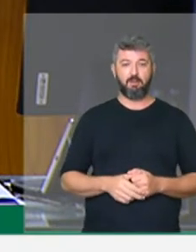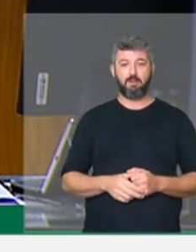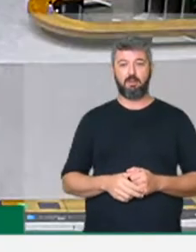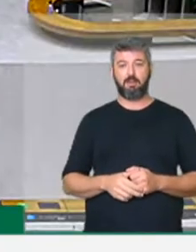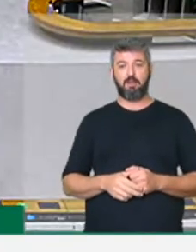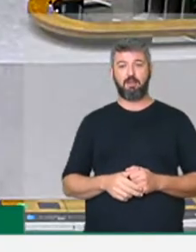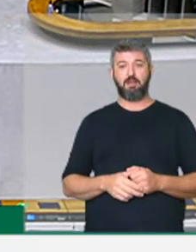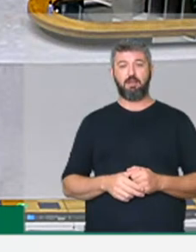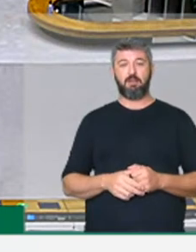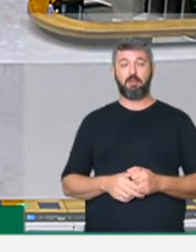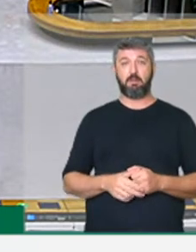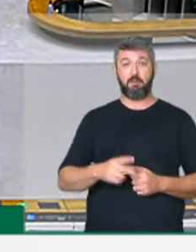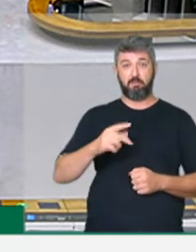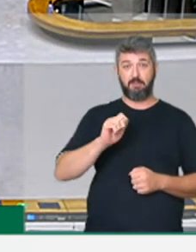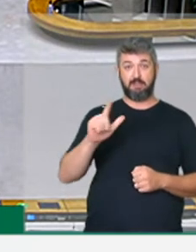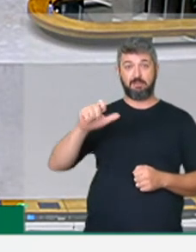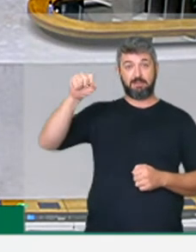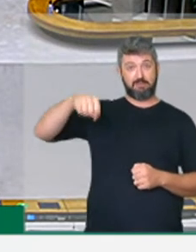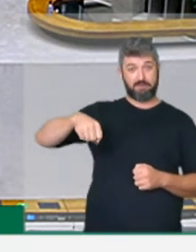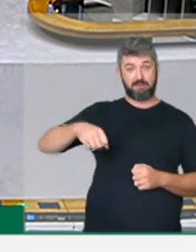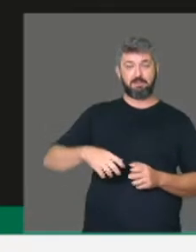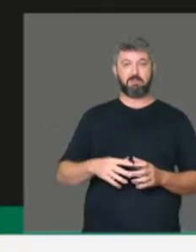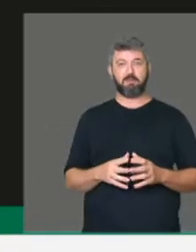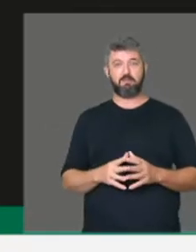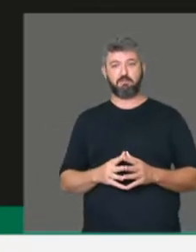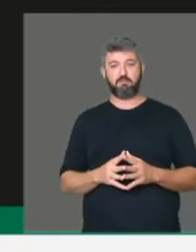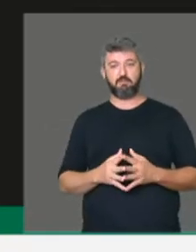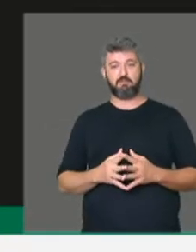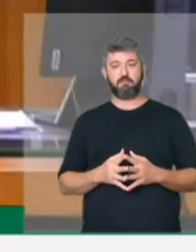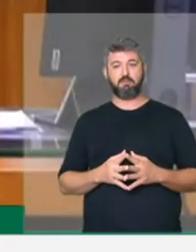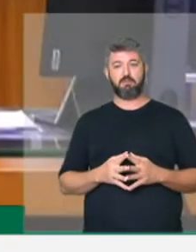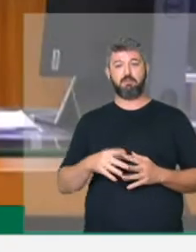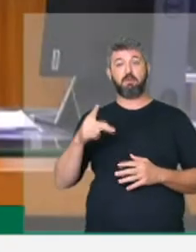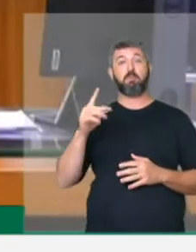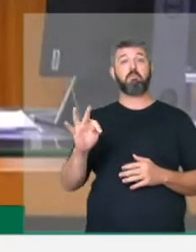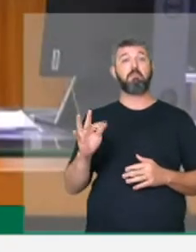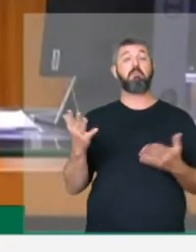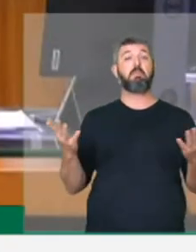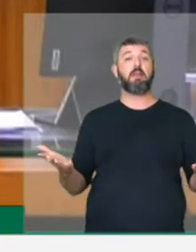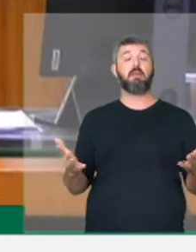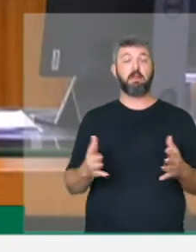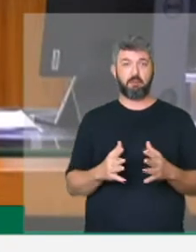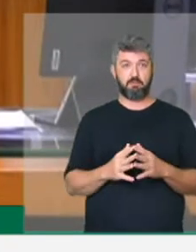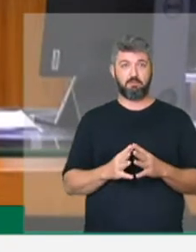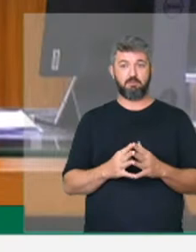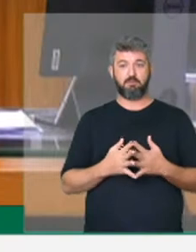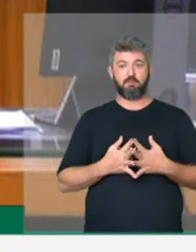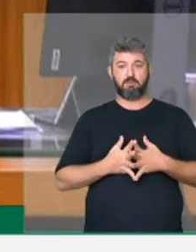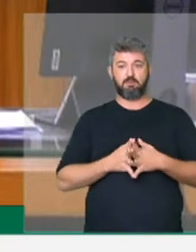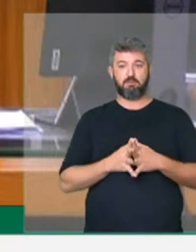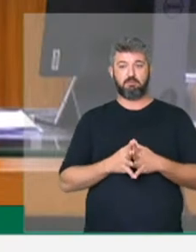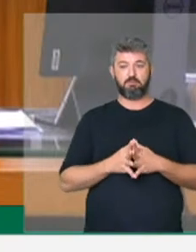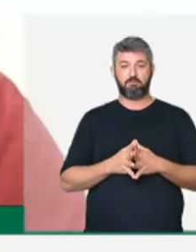POSSÍVEL... O TEMPO DE LIDERANÇA DO PT PARA A DEPUTADA BENEDITA E UM MINUTO PARA O DEPUTADO BENÉ, OBRIGADO, -- PRESIDENTE.